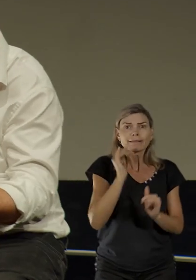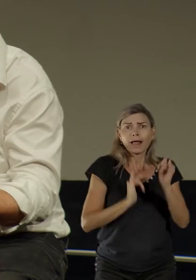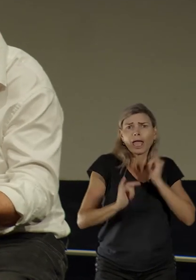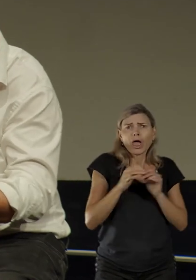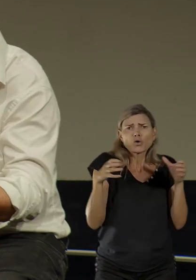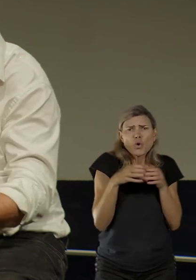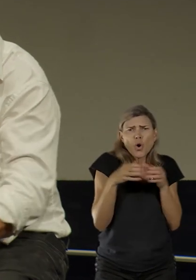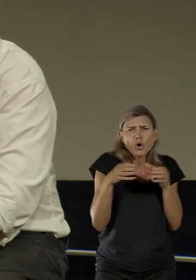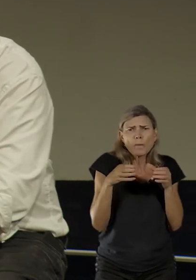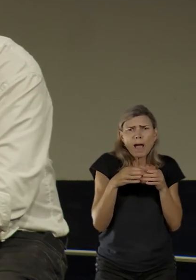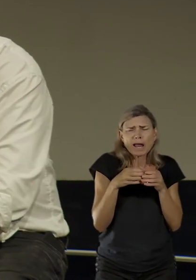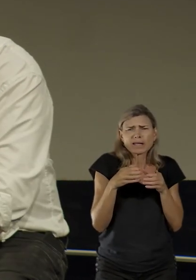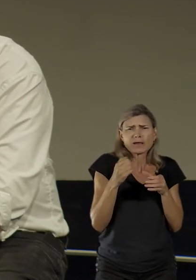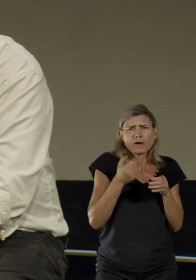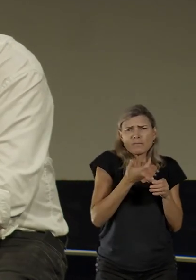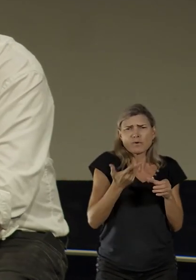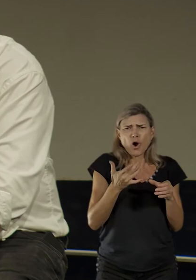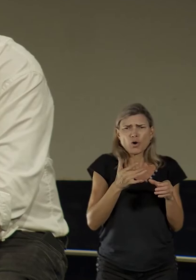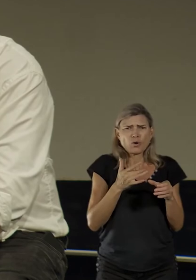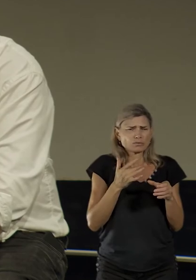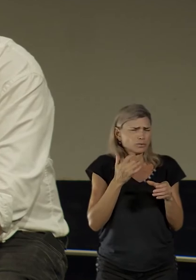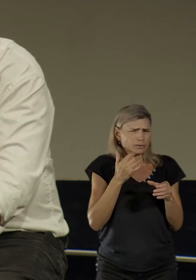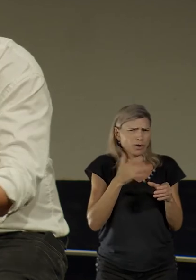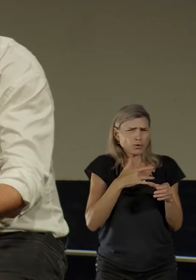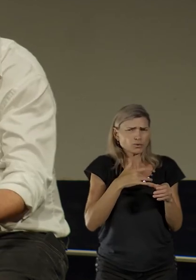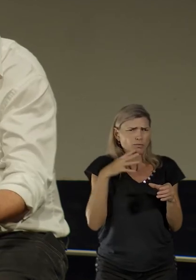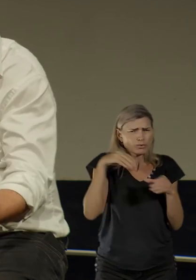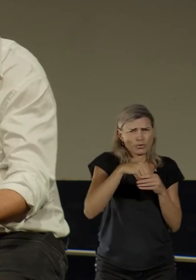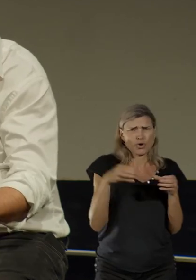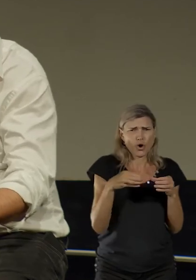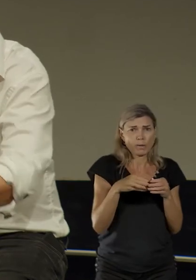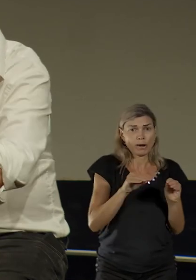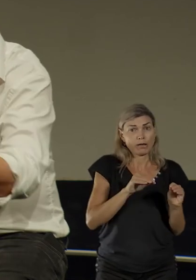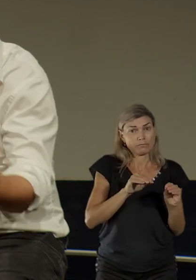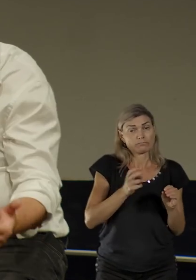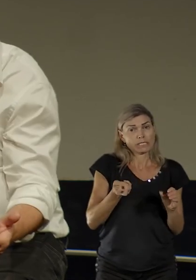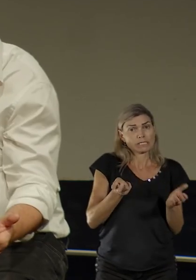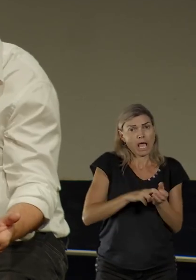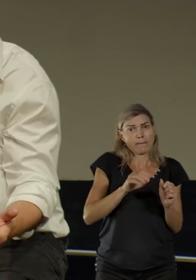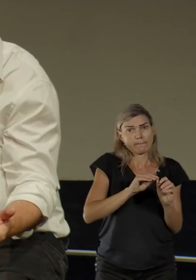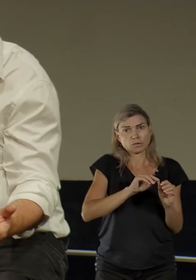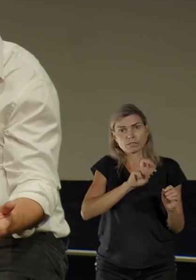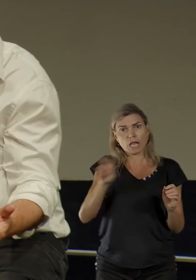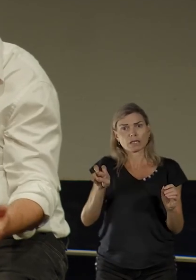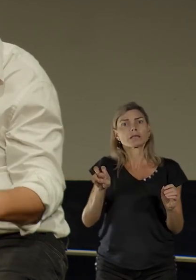jsem byl malý. A je to 40 % obyvatel, nese to určitá specifika.